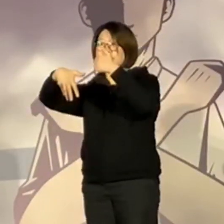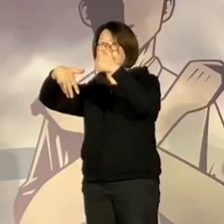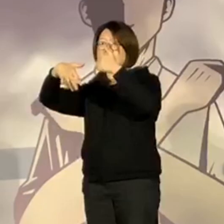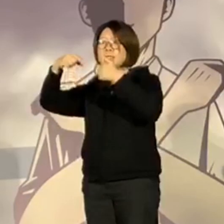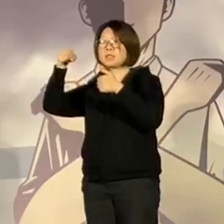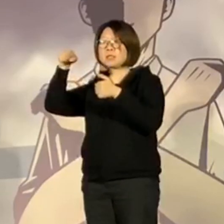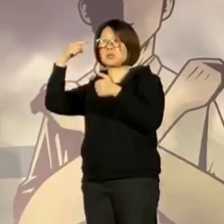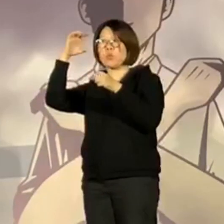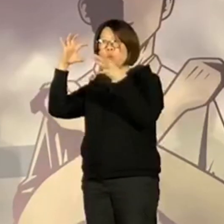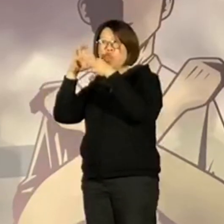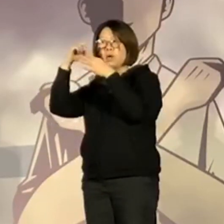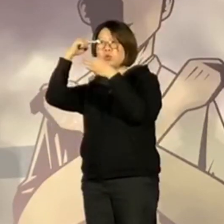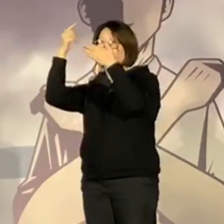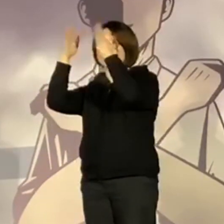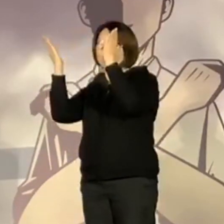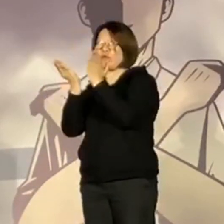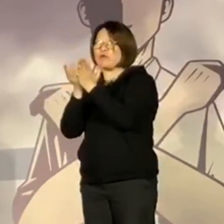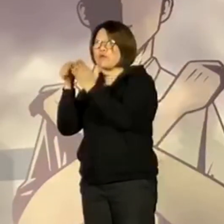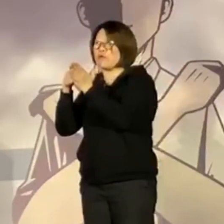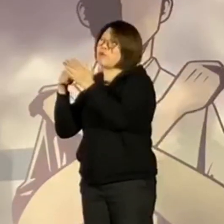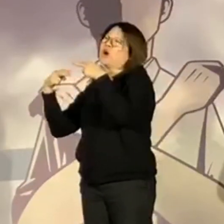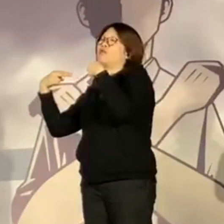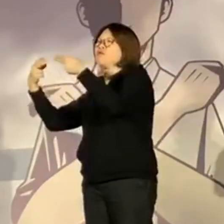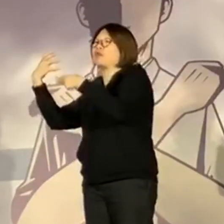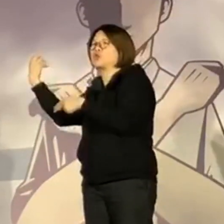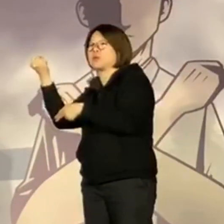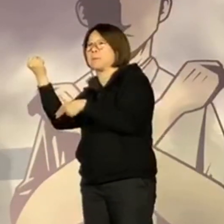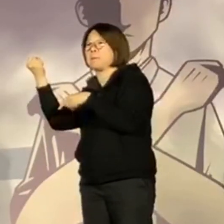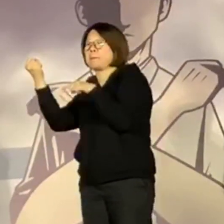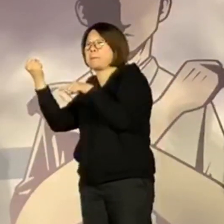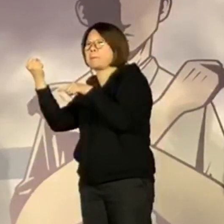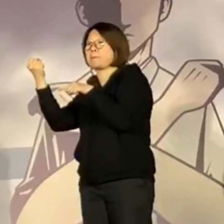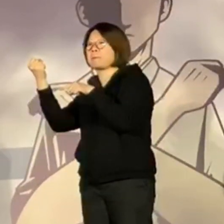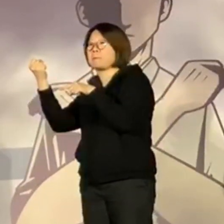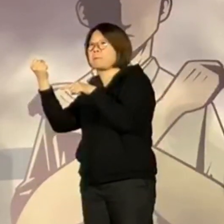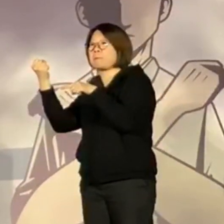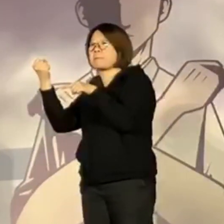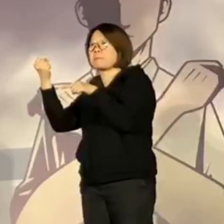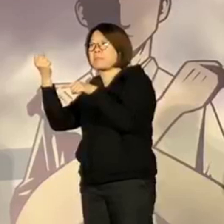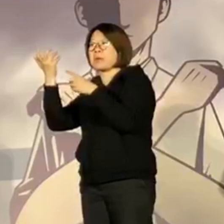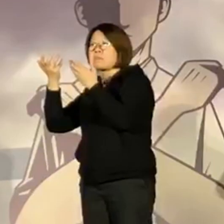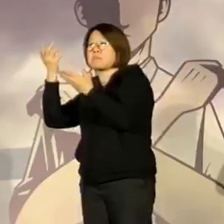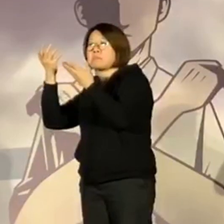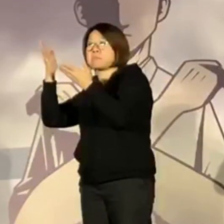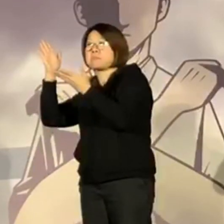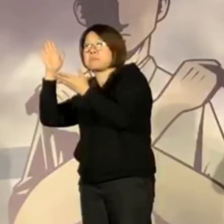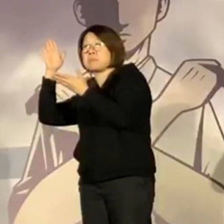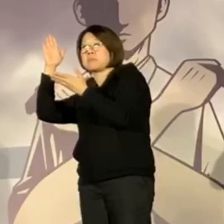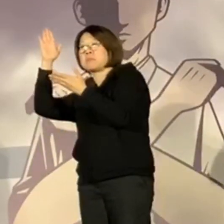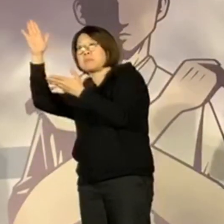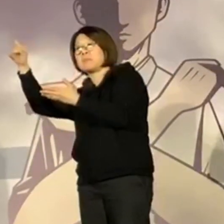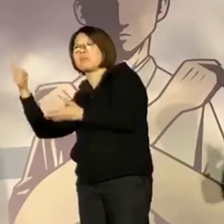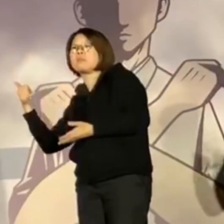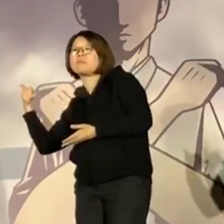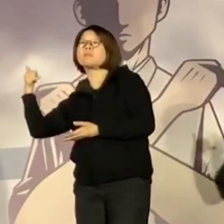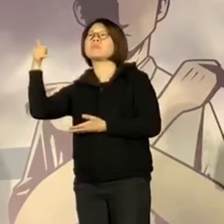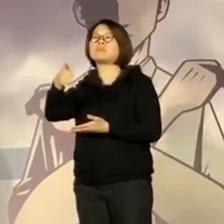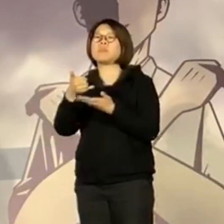未來將會落到學校那裏 去視察通識科的課程發展